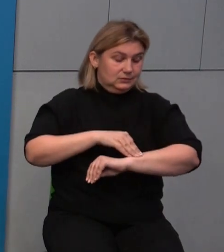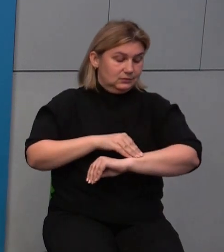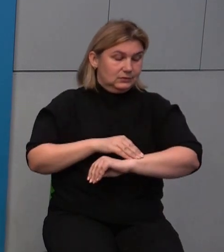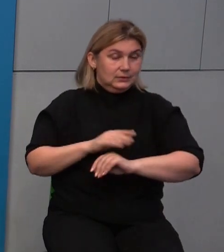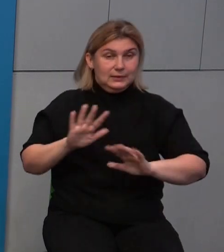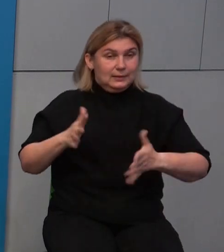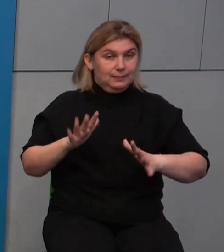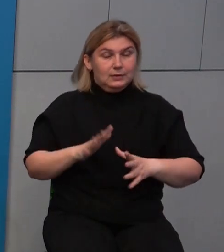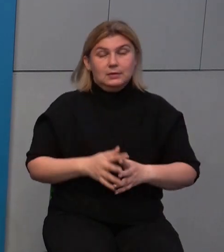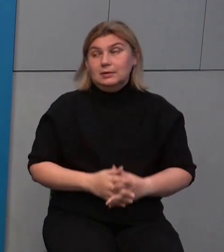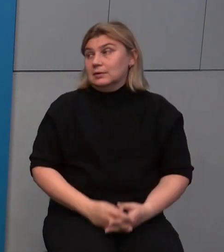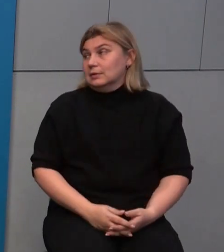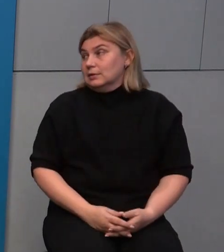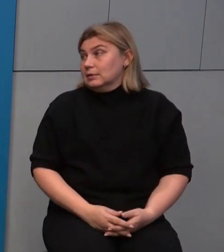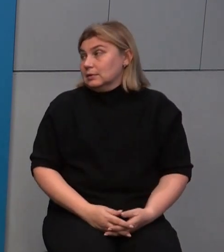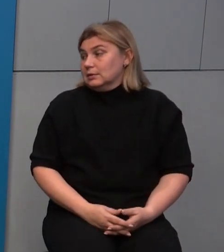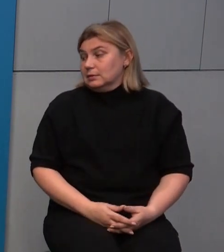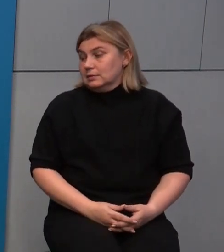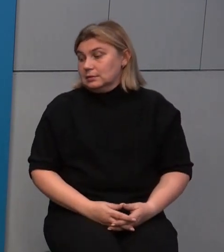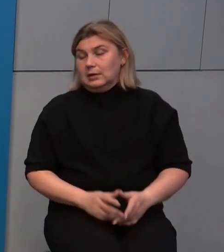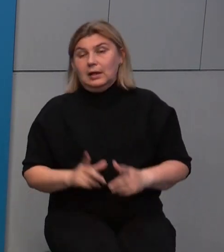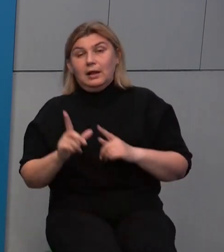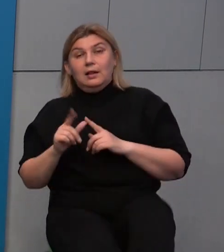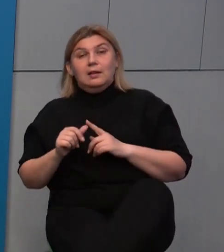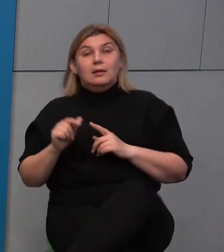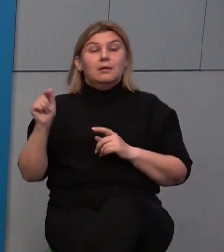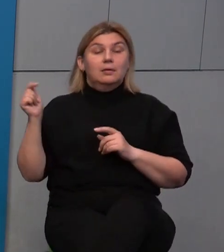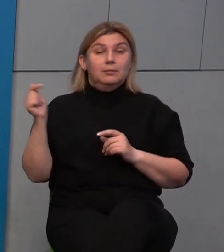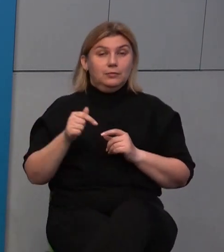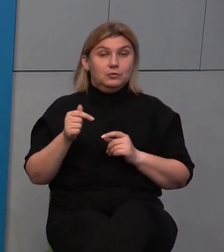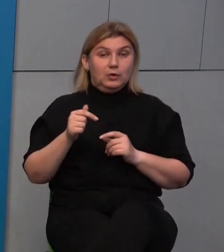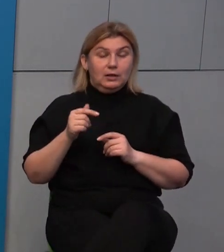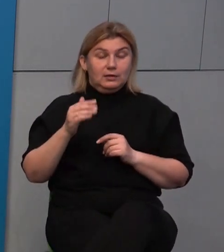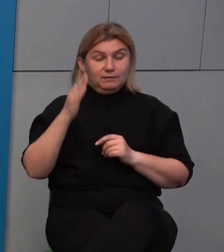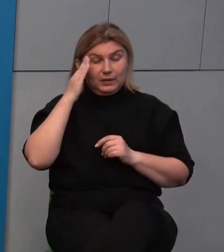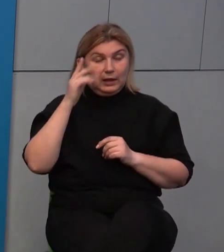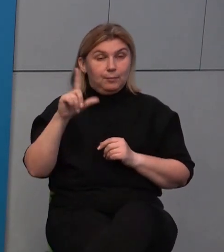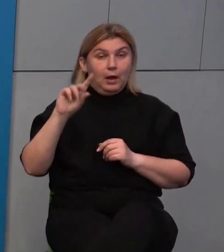nie tak, ale no samo to, że oni się musieli z tym konfrontować, bo Lem przecież,